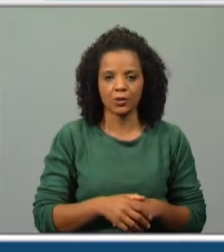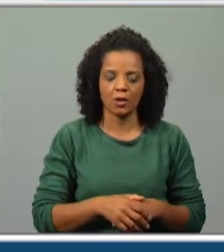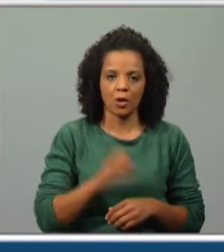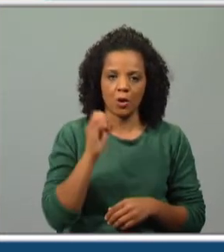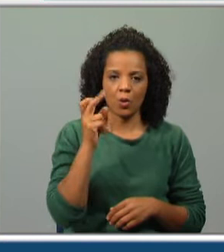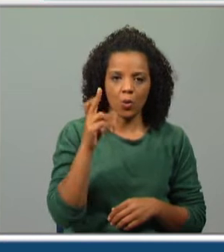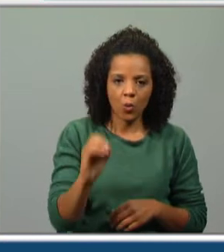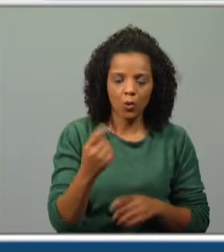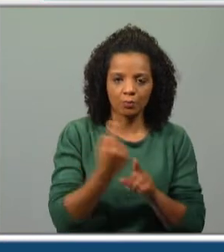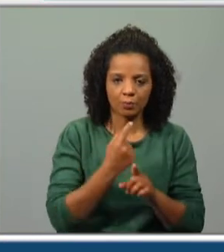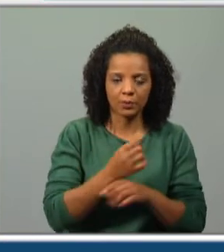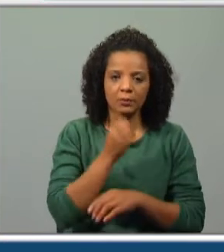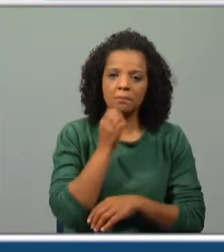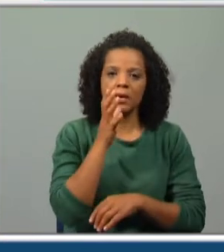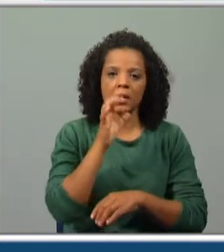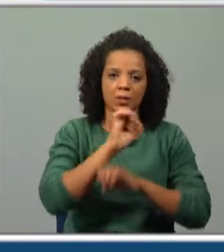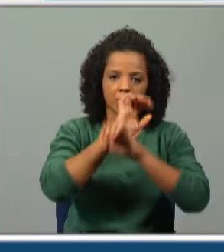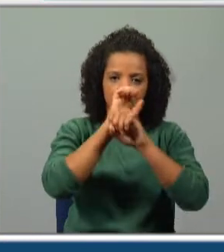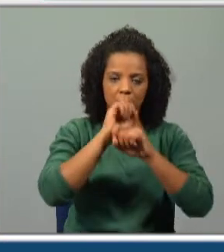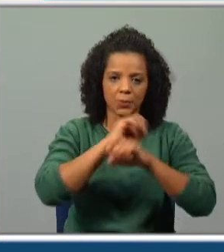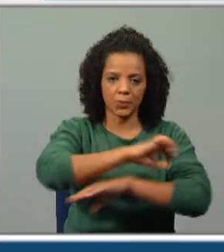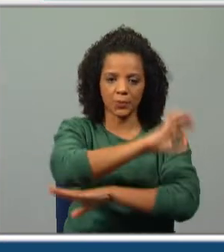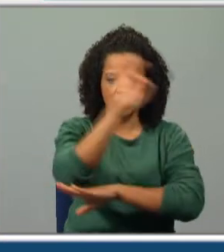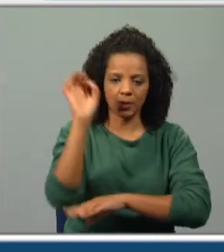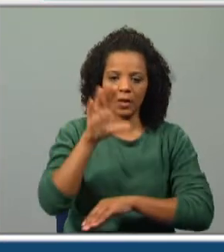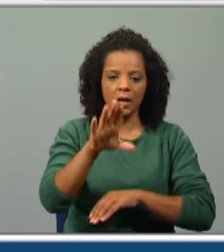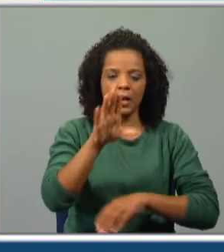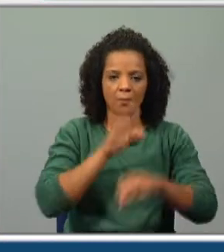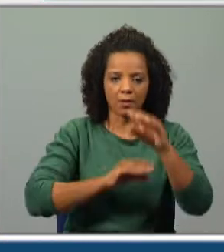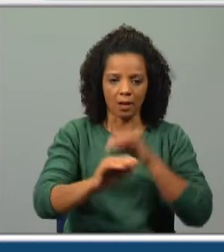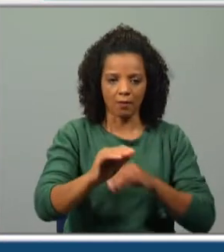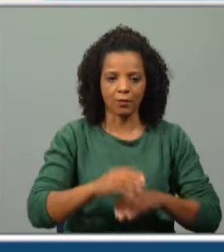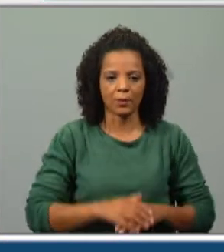pedrarias temos o amanhecer e temos a adjetivação e a metáfora continuando 石頭我們有黎明，我們有形容詞和隱喻繼續